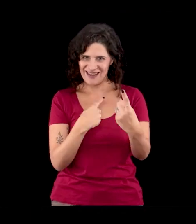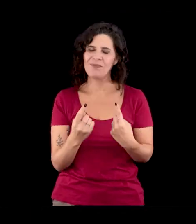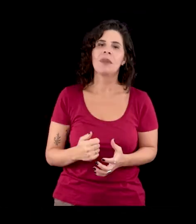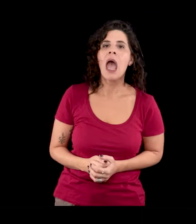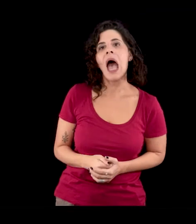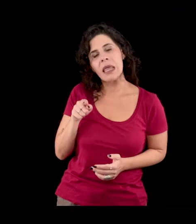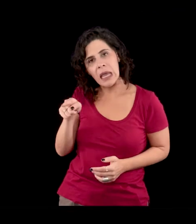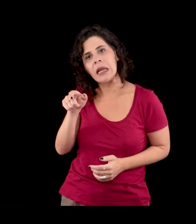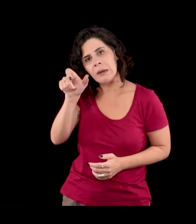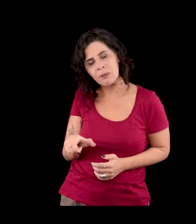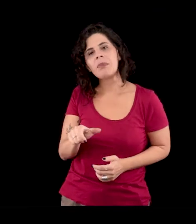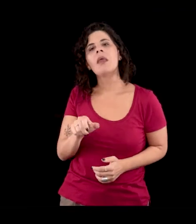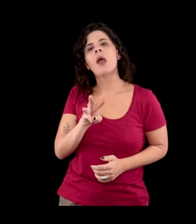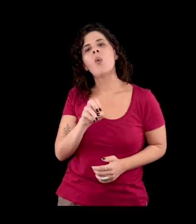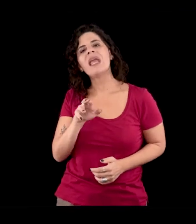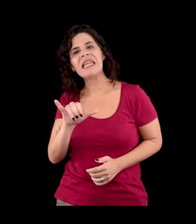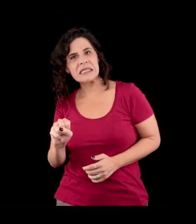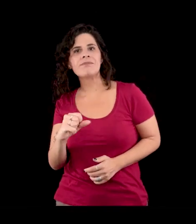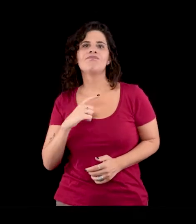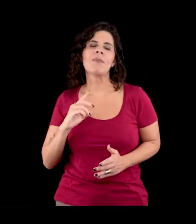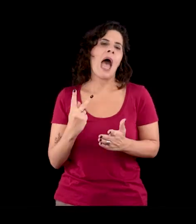e, nessa época, o Willys teve câncer